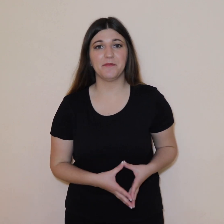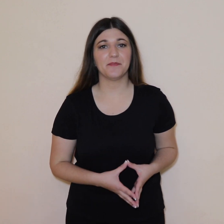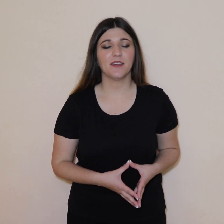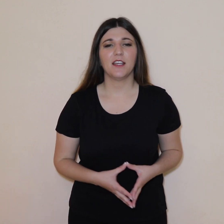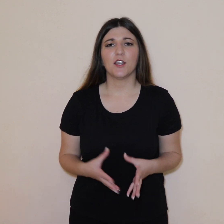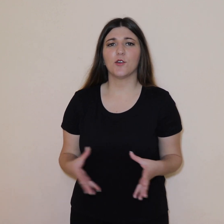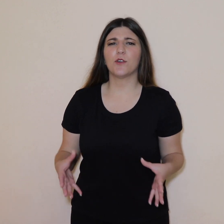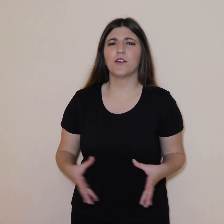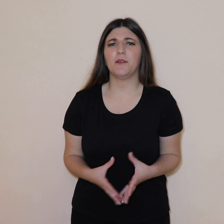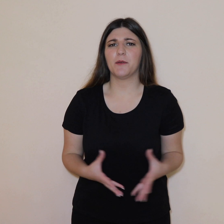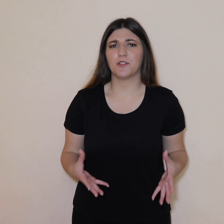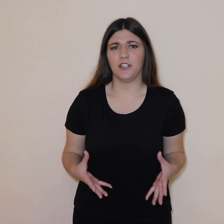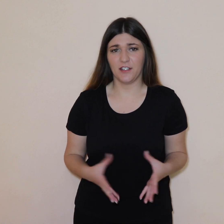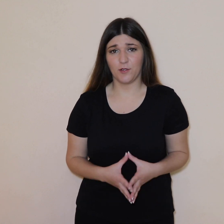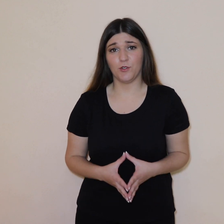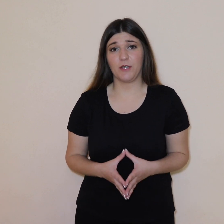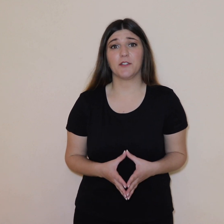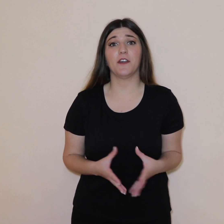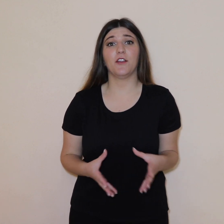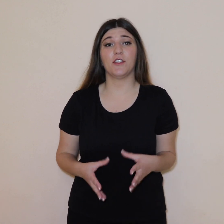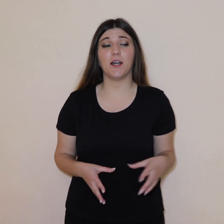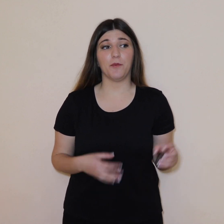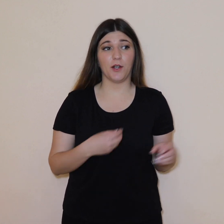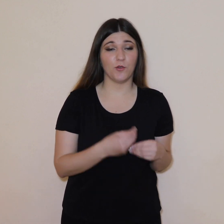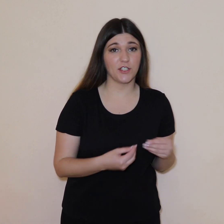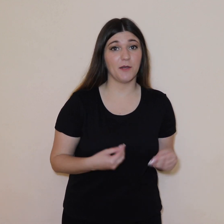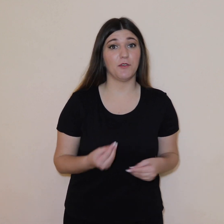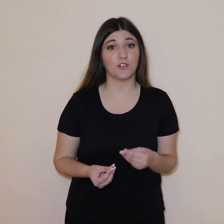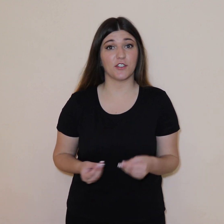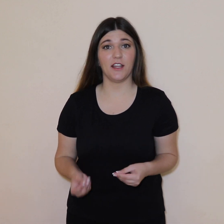¿Qué ocurre con el verbo "ser"? Como os habéis fijado ya por algunos ejemplos que os he dado,